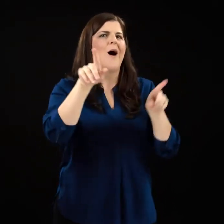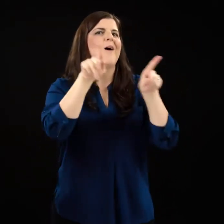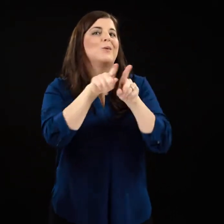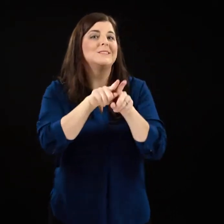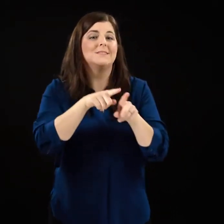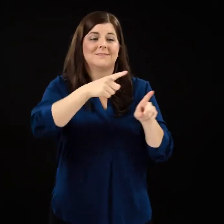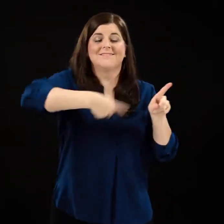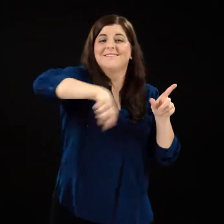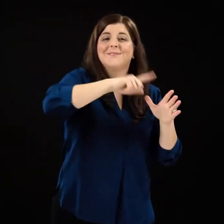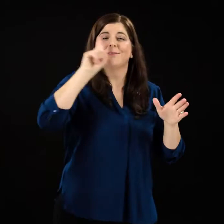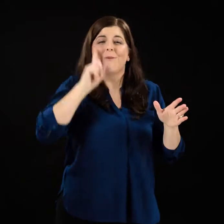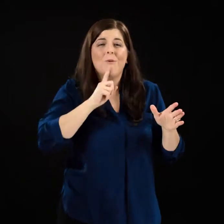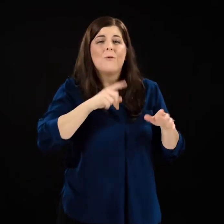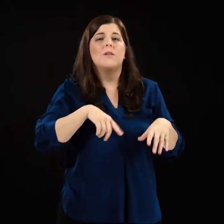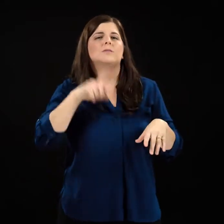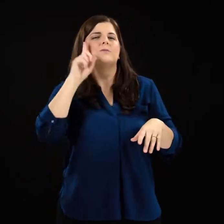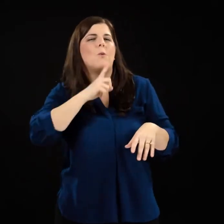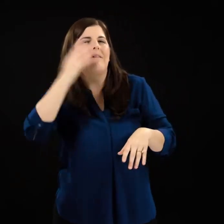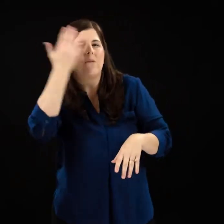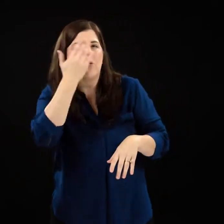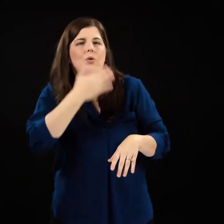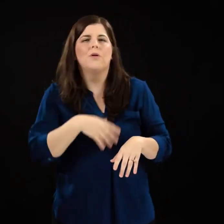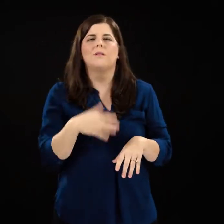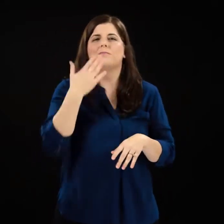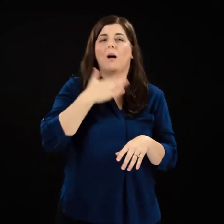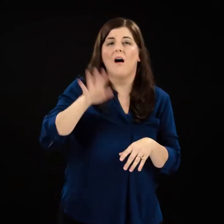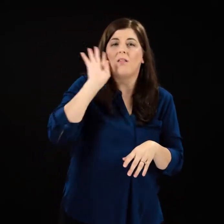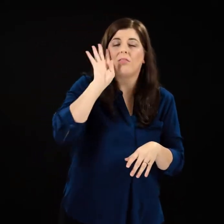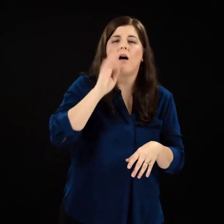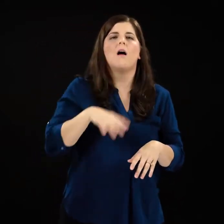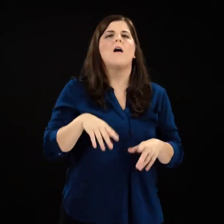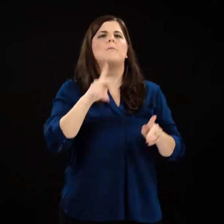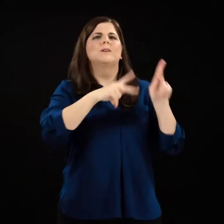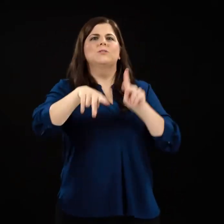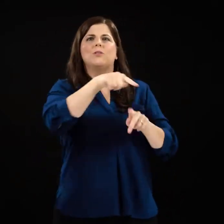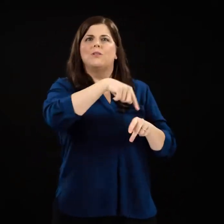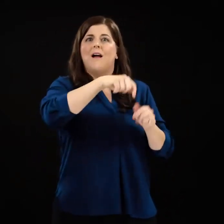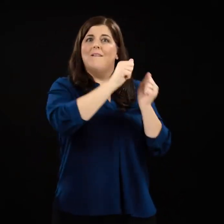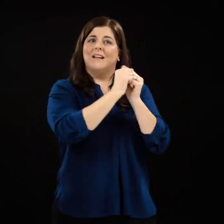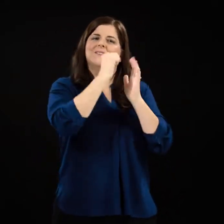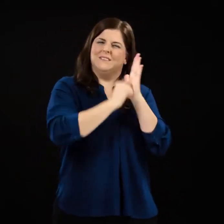Elles peuvent obtenir une copie en langage clair du contrat, de la